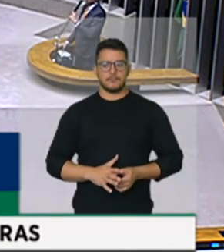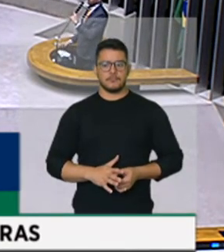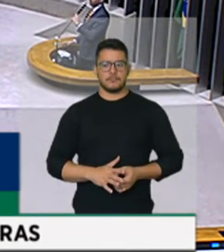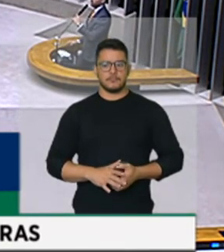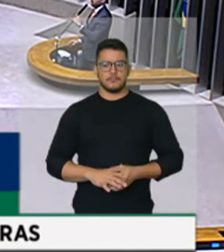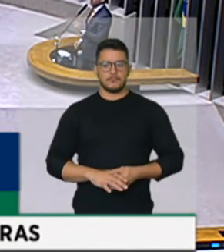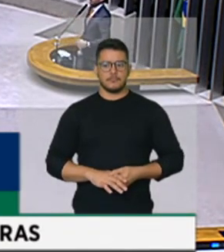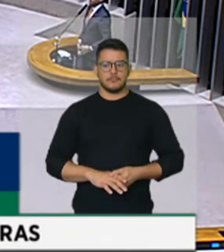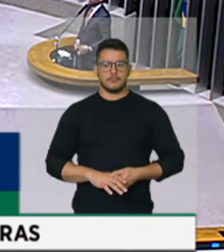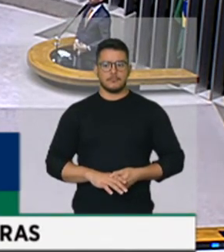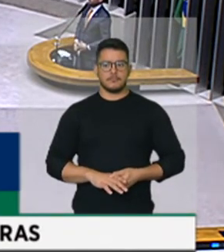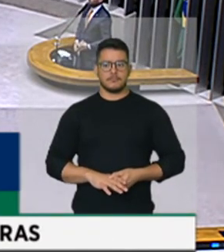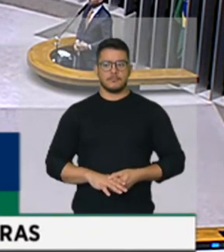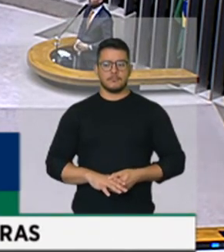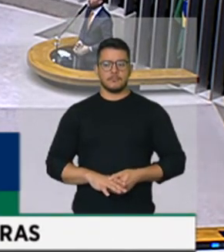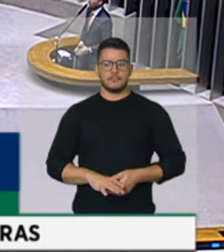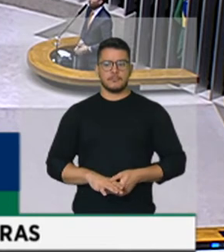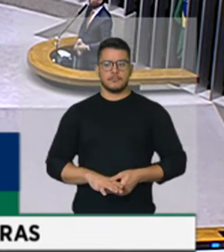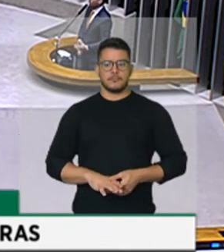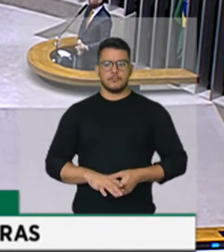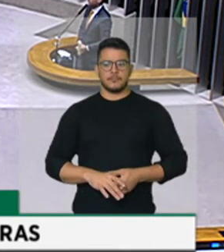TELEFONE AQUI. -- [CARLOS OLIVEIRA]: OS DEPUTADOS SEGUEM DISCUTINDO A MEDIDA PROVISÓRIA QUE TRATA